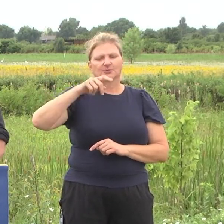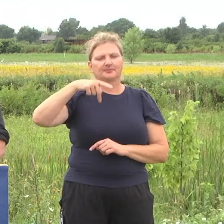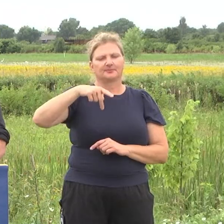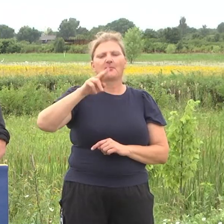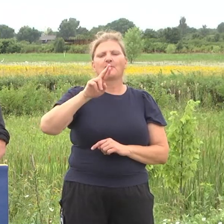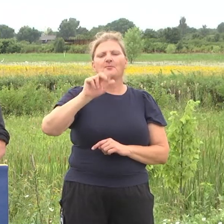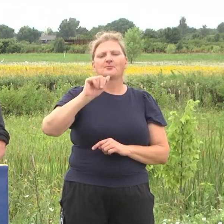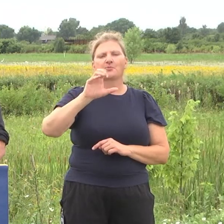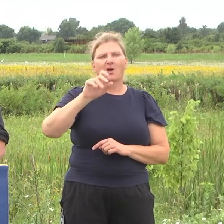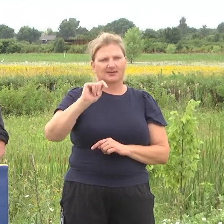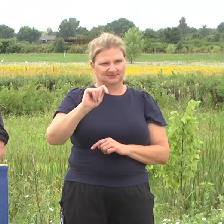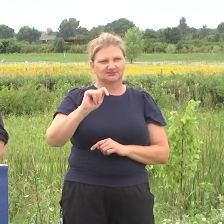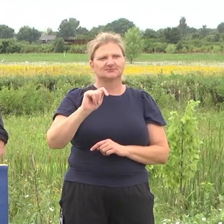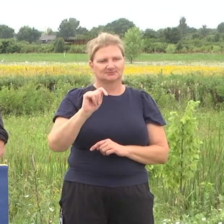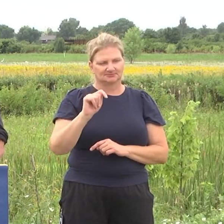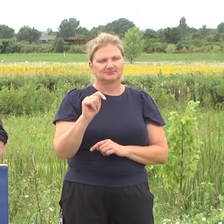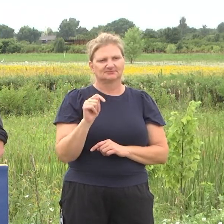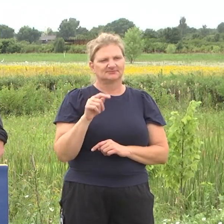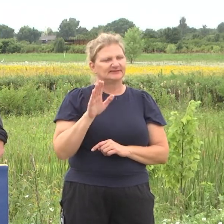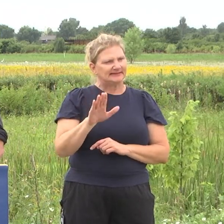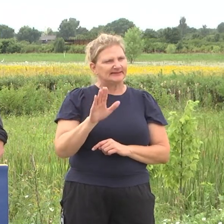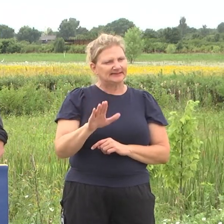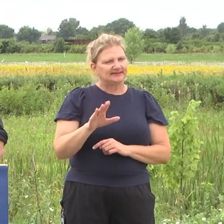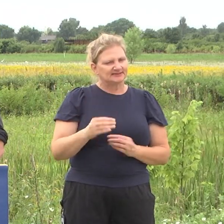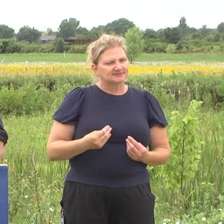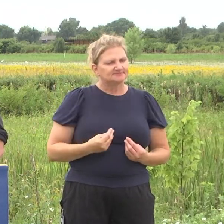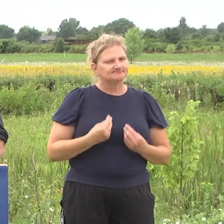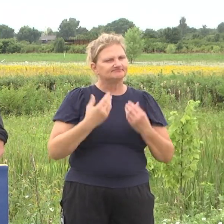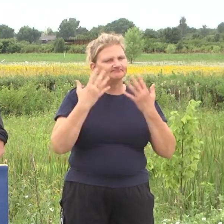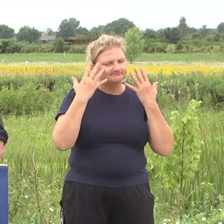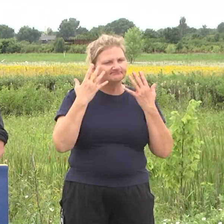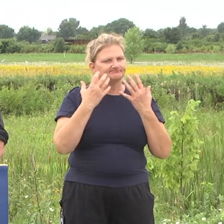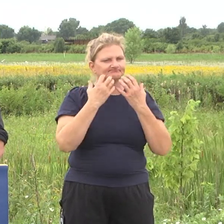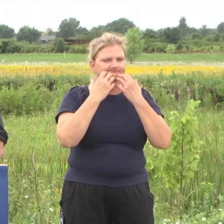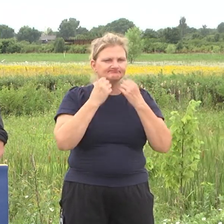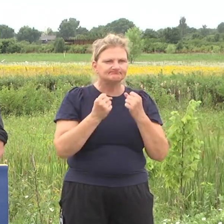anhelaba fervientemente que, de alguna manera, los humedales se preservaran ante el